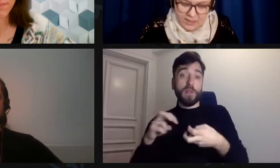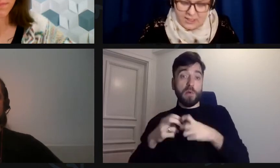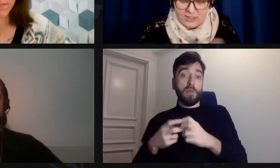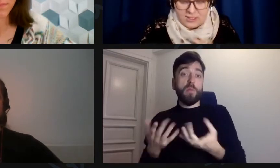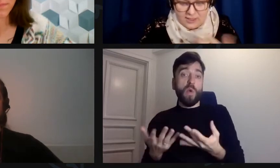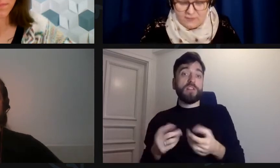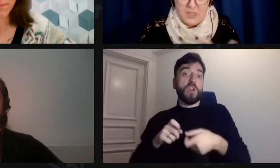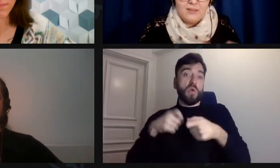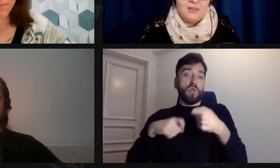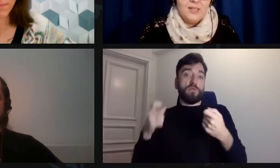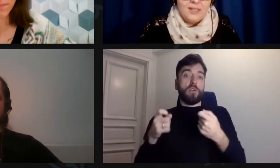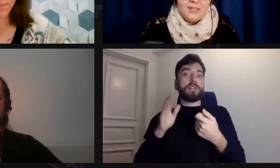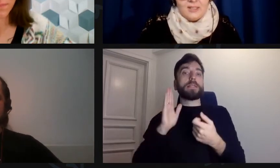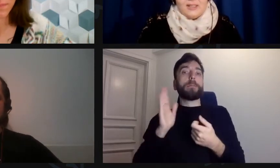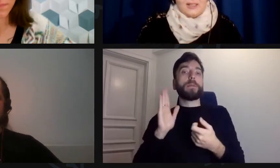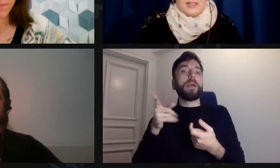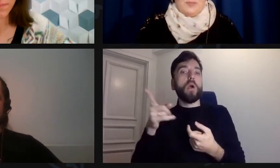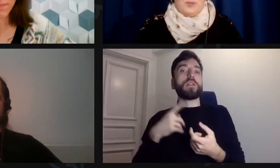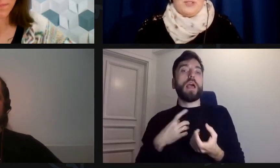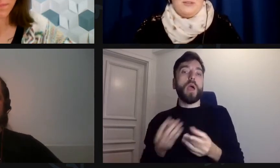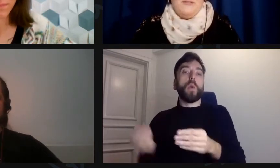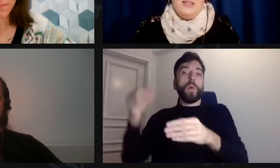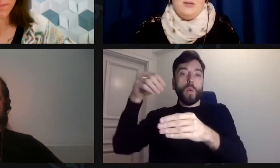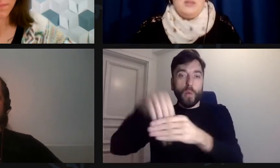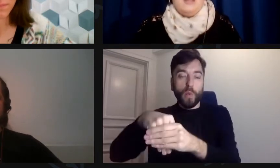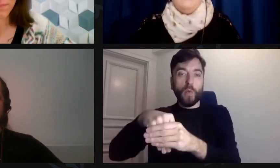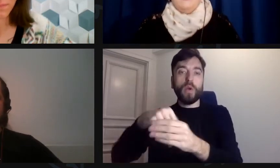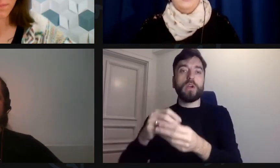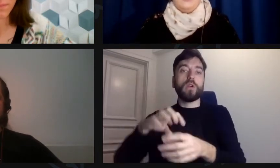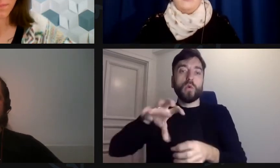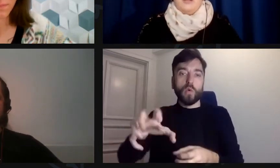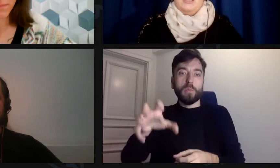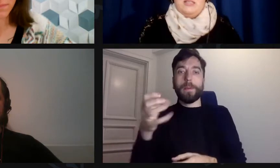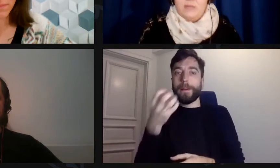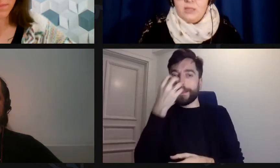W ramach takie wymiany podziękowania obdarowała nas nimi.